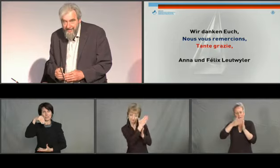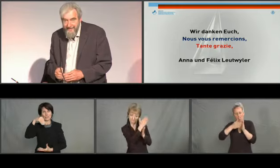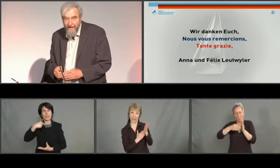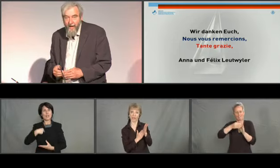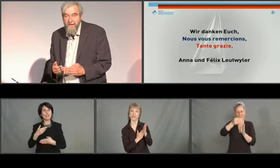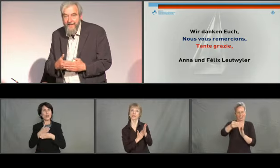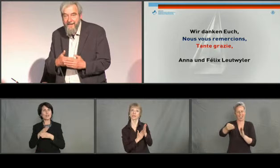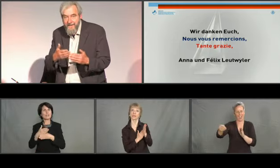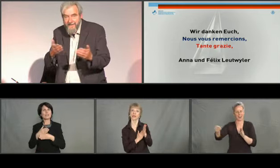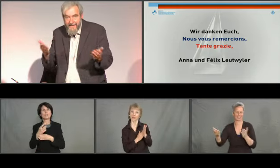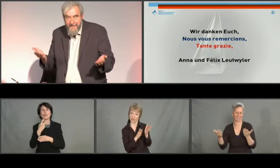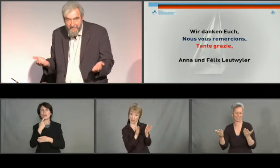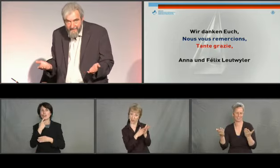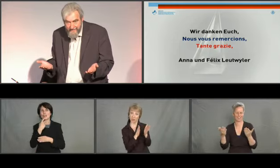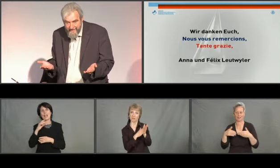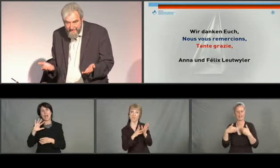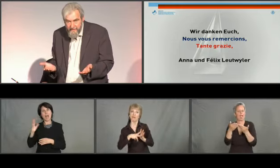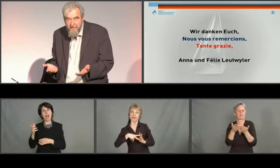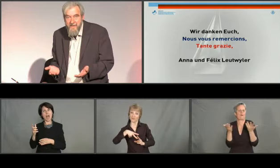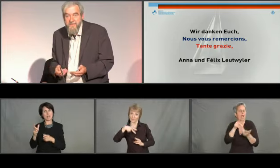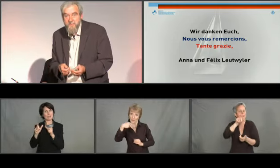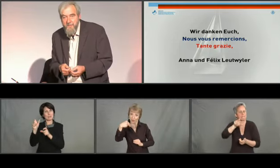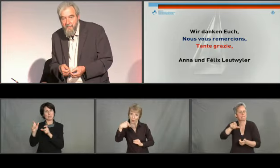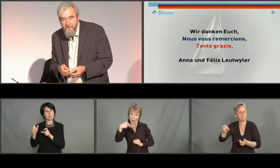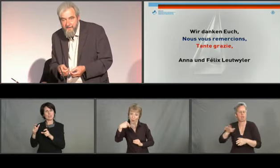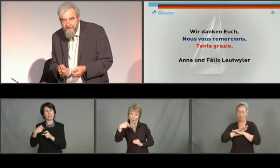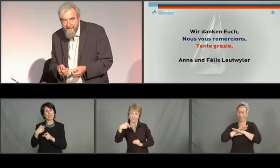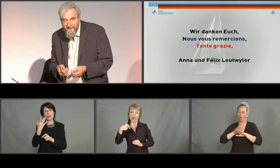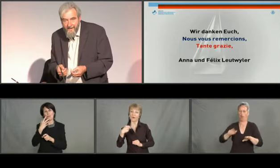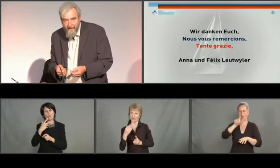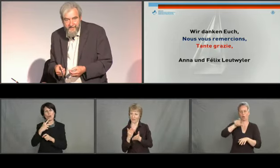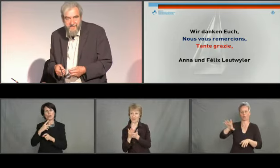Ich möchte ihn all jenen geben, die mit mir zusammen an diesen